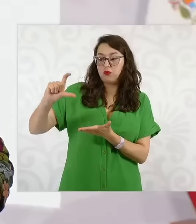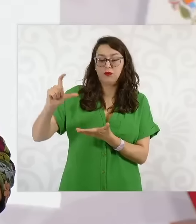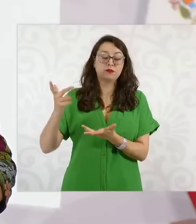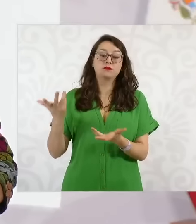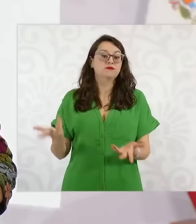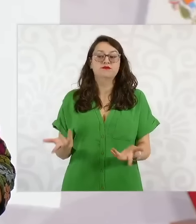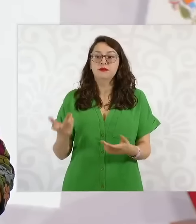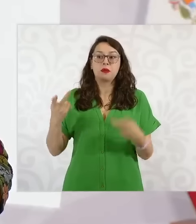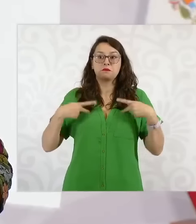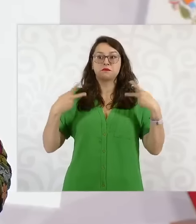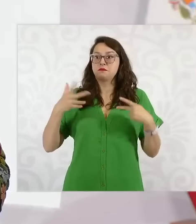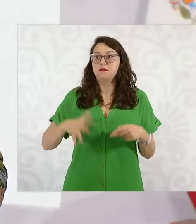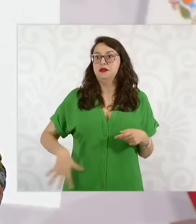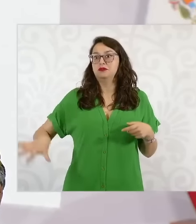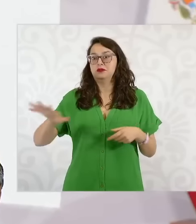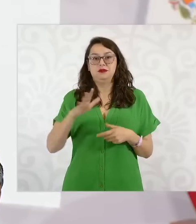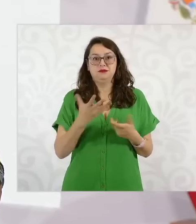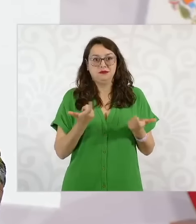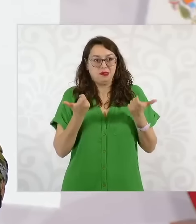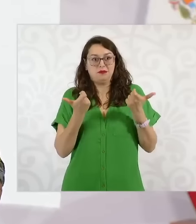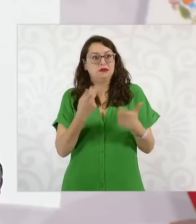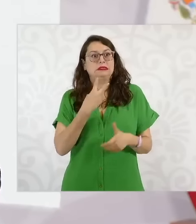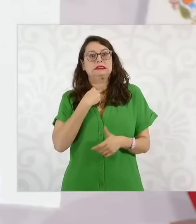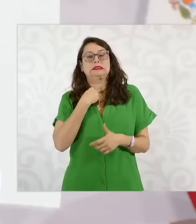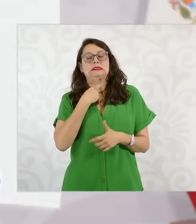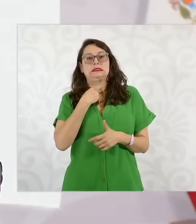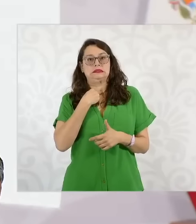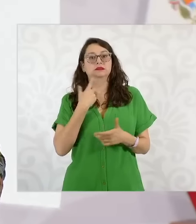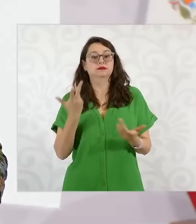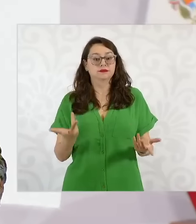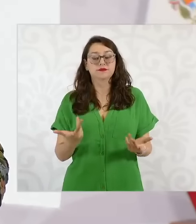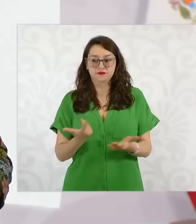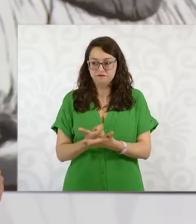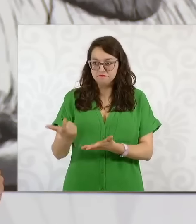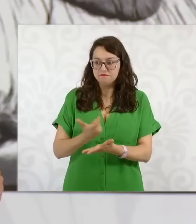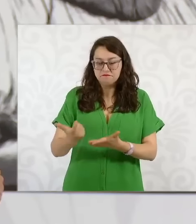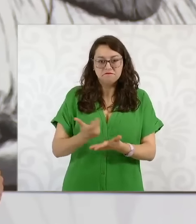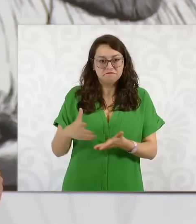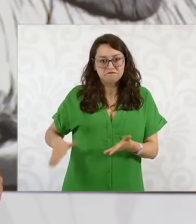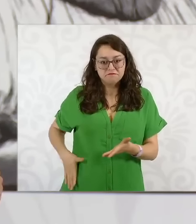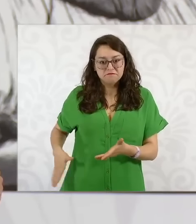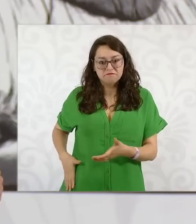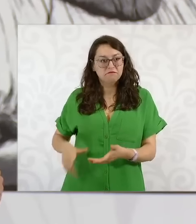adquisitiva del pueblo de México. Y la otra, los programas de bienestar que impulsan el consumo.